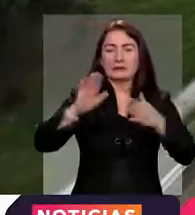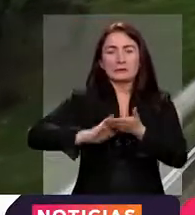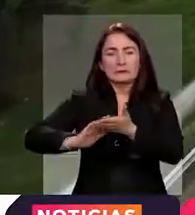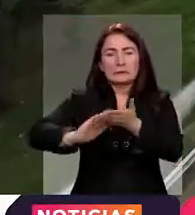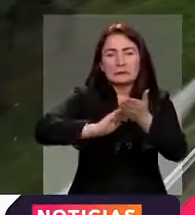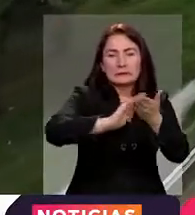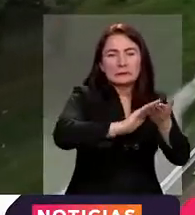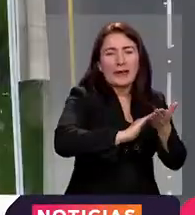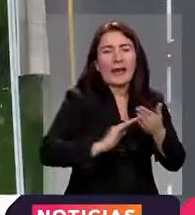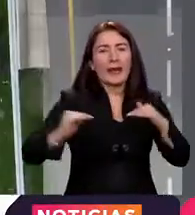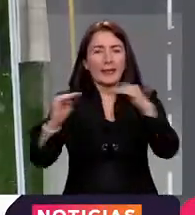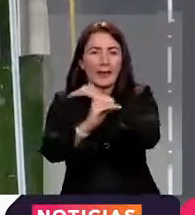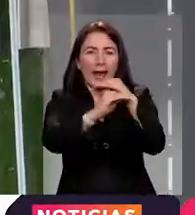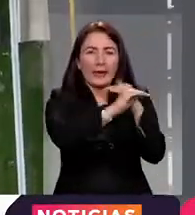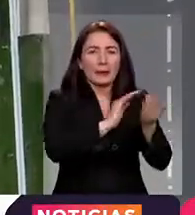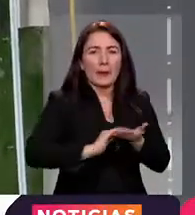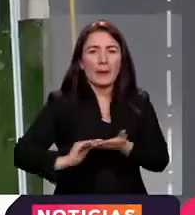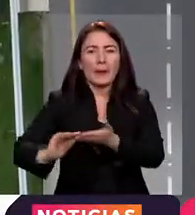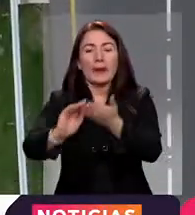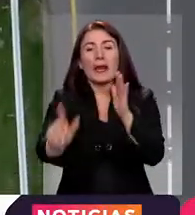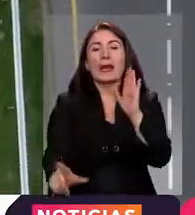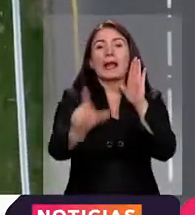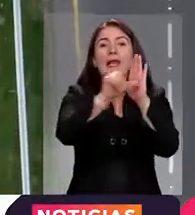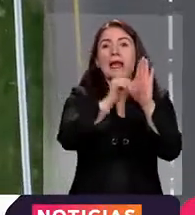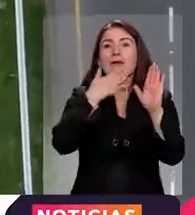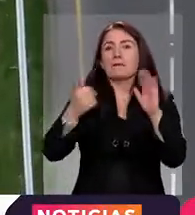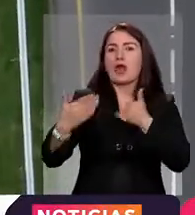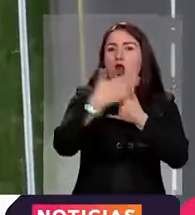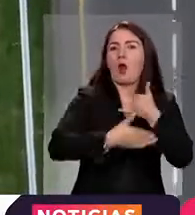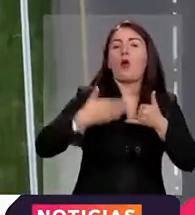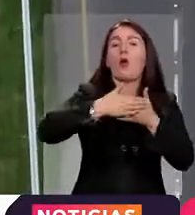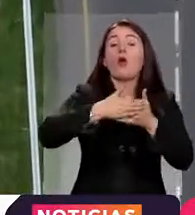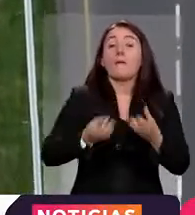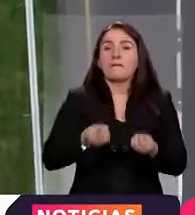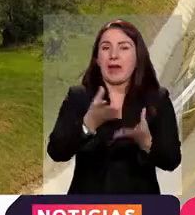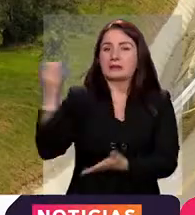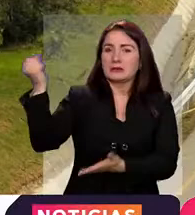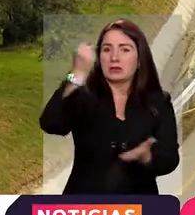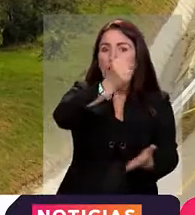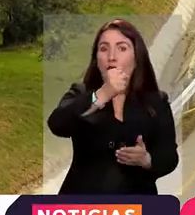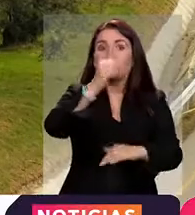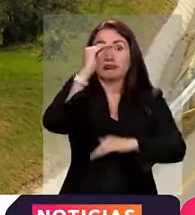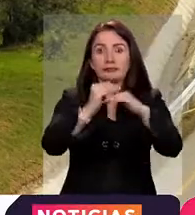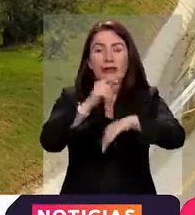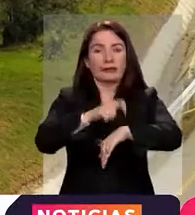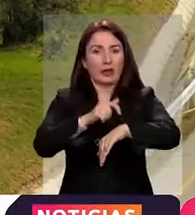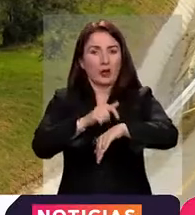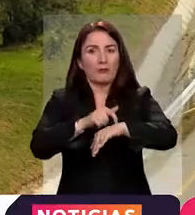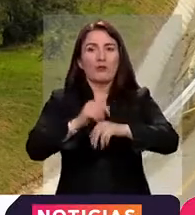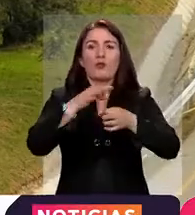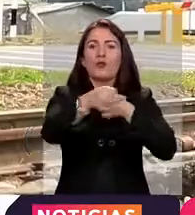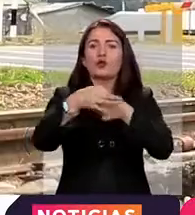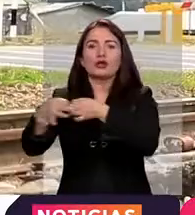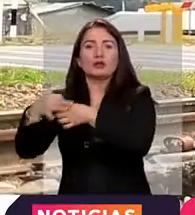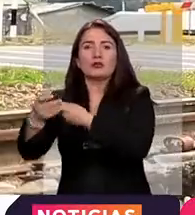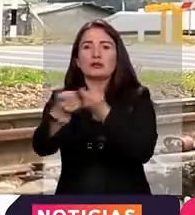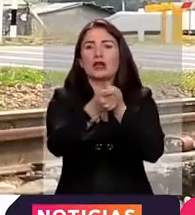ADELANTARá CON LA LEY DE REGIóN METROPOLITANA, SOLUCIONES DE TRANSPORTE PúBLICO INTERMUNICIPAL SERáN PARTE DE LOS PROYECTOS CONTEMPLADOS ENTRE